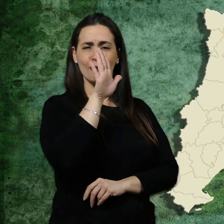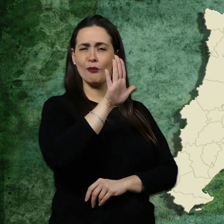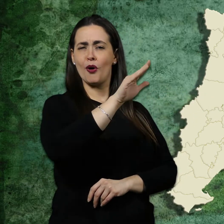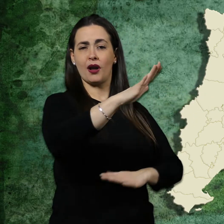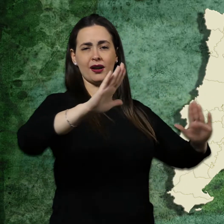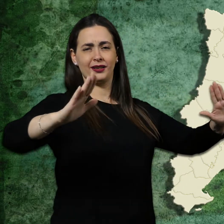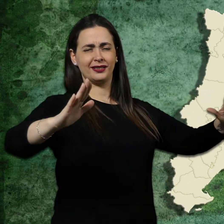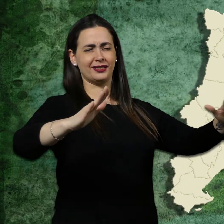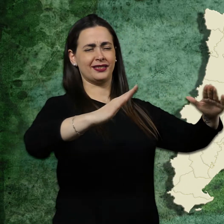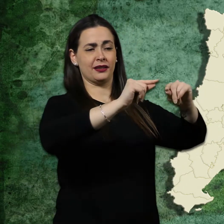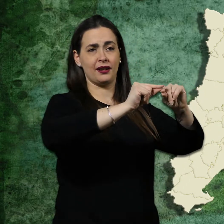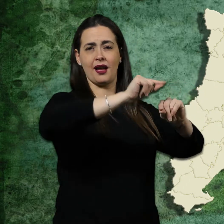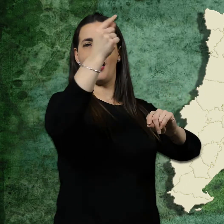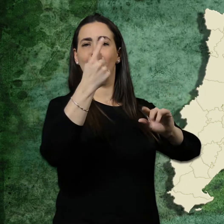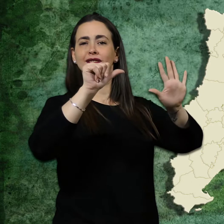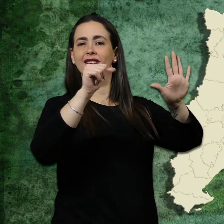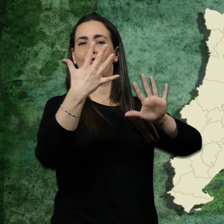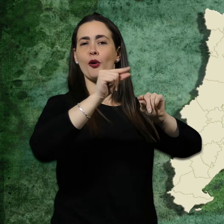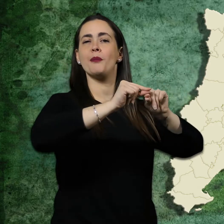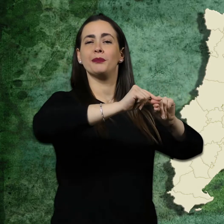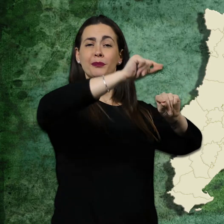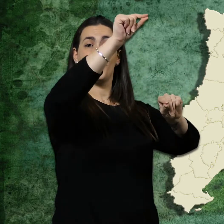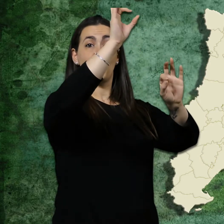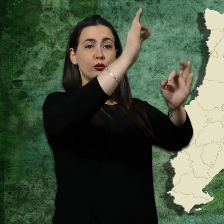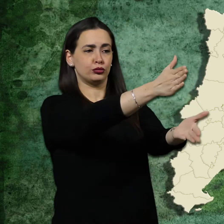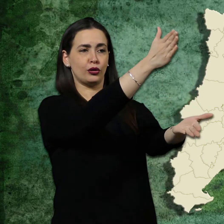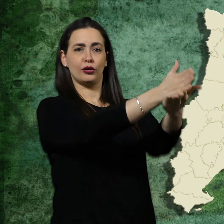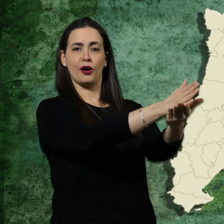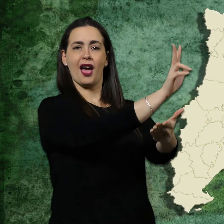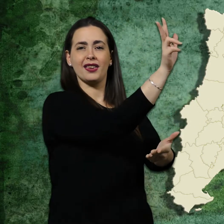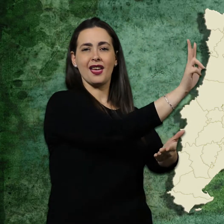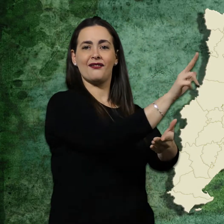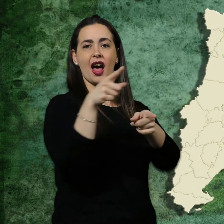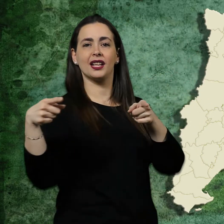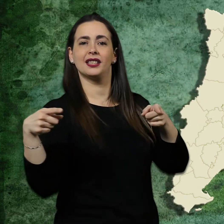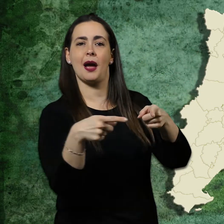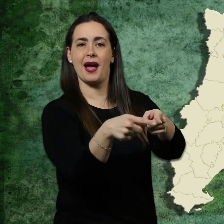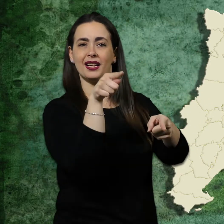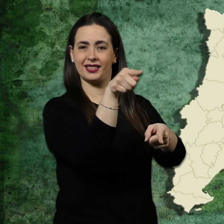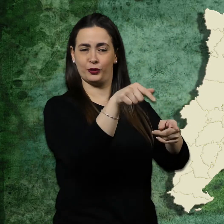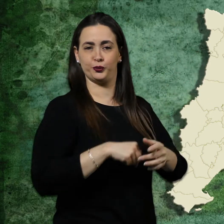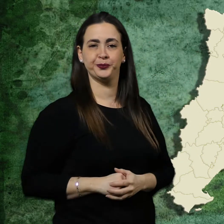dalt de la muntanya homònima (165 metres), que separa Llafranc de Tamariu.